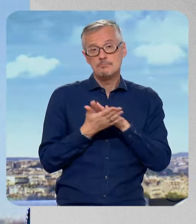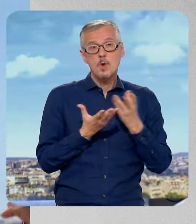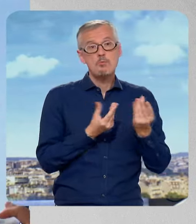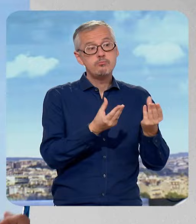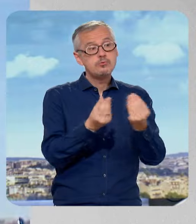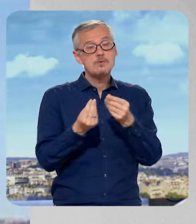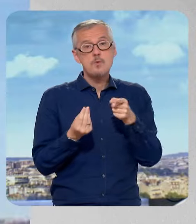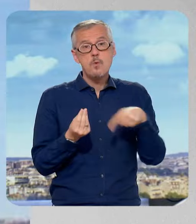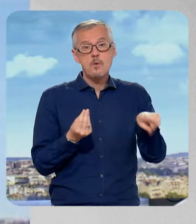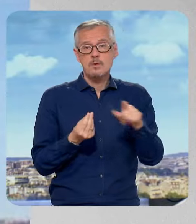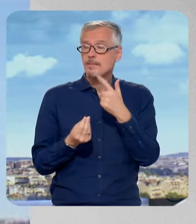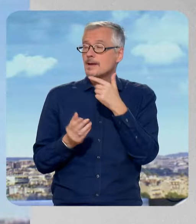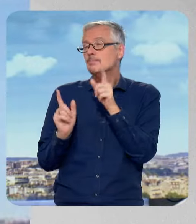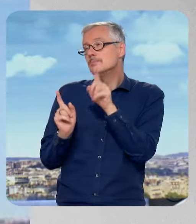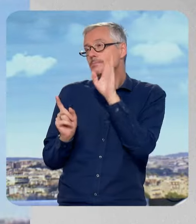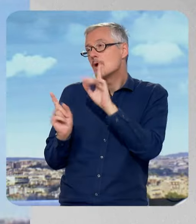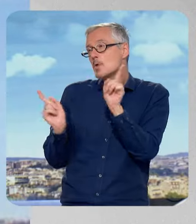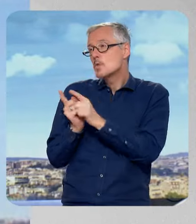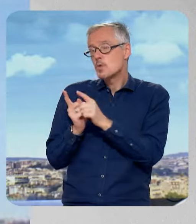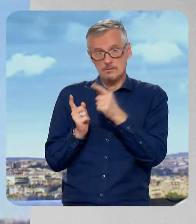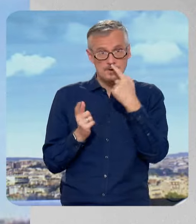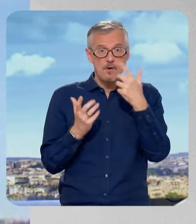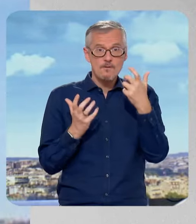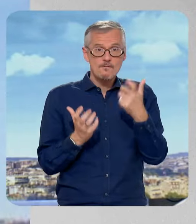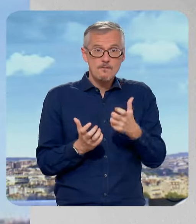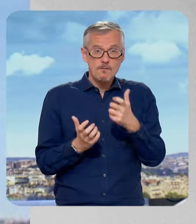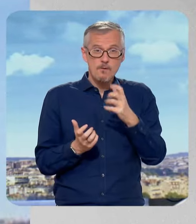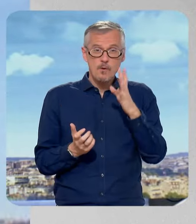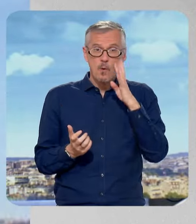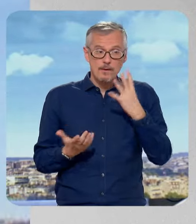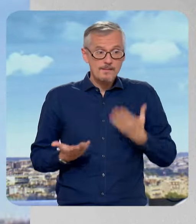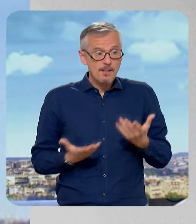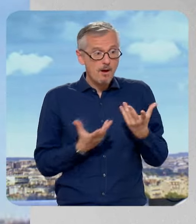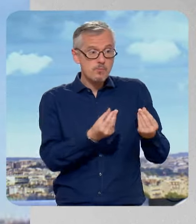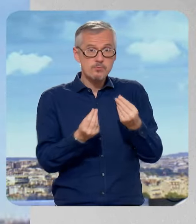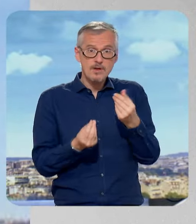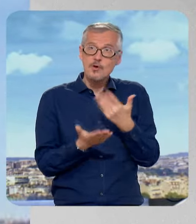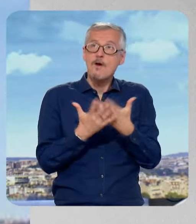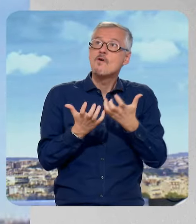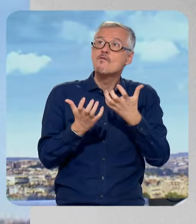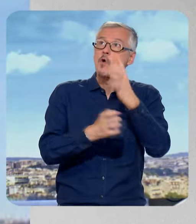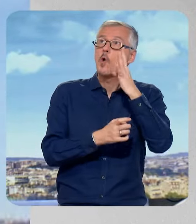C'est cela, concilier l'éducation et le pouvoir d'achat. G.Daret: Est-ce que vous demandez néanmoins un congrès du PS?